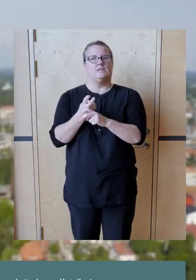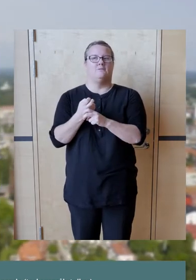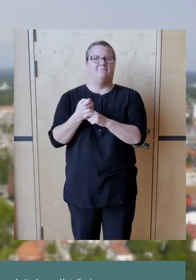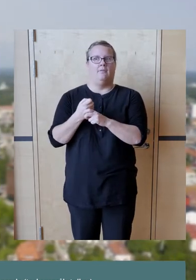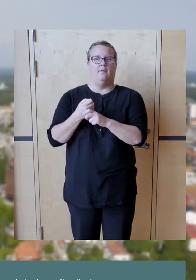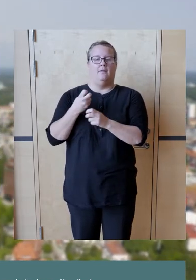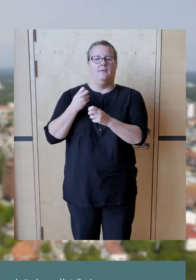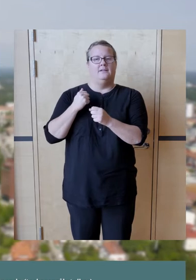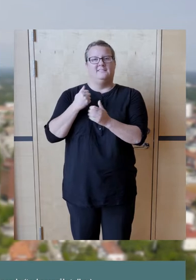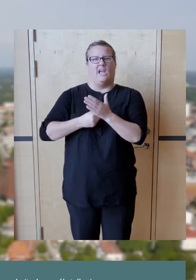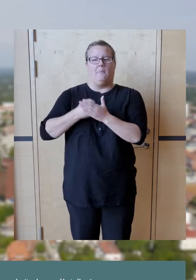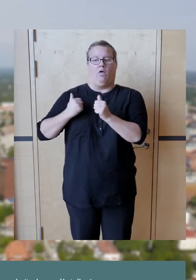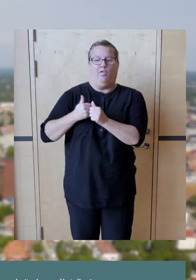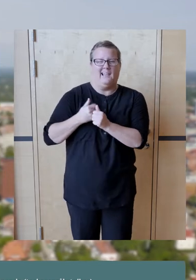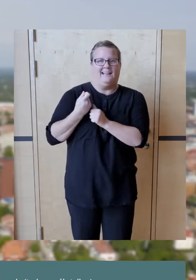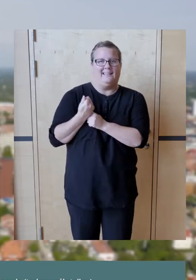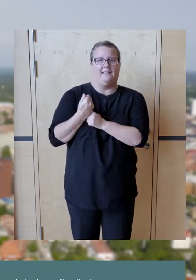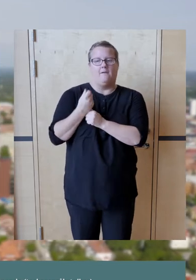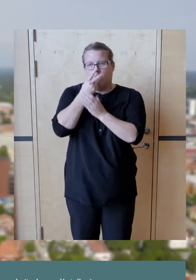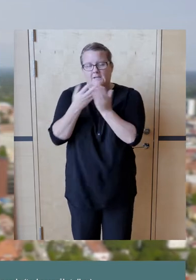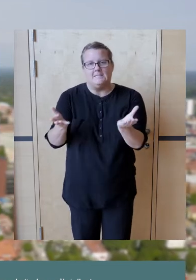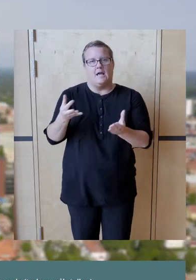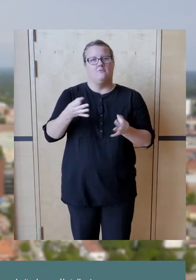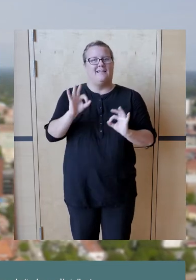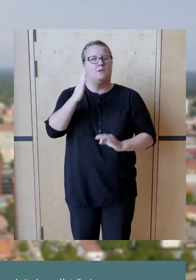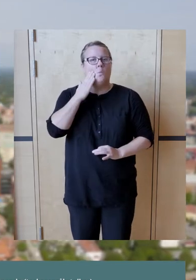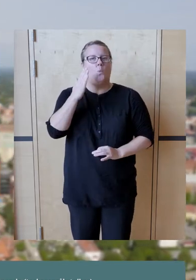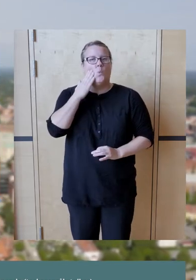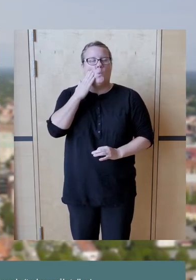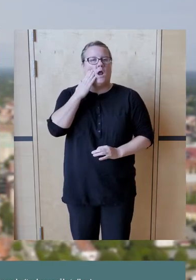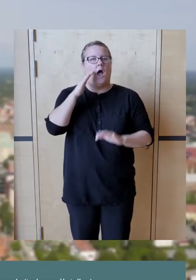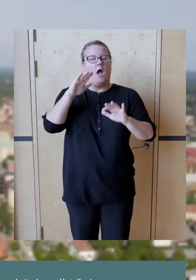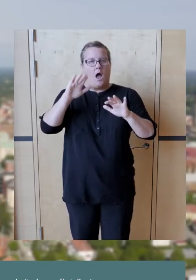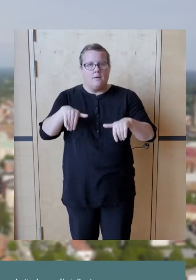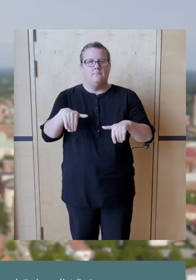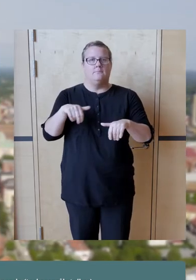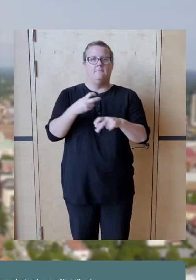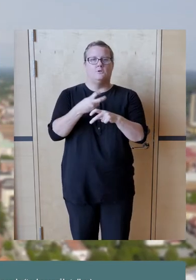För att ändå försöka visa Skellefteå Boda att att man ska försöka infria det här var lyftet